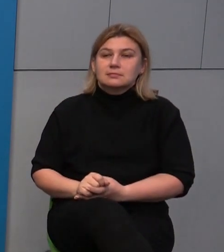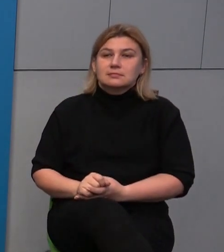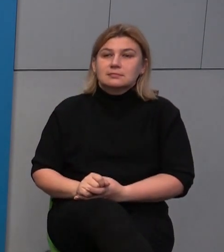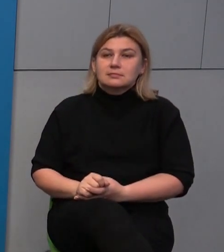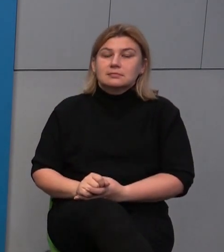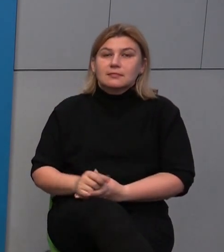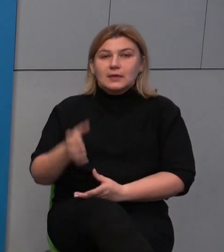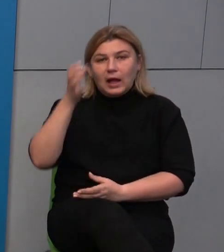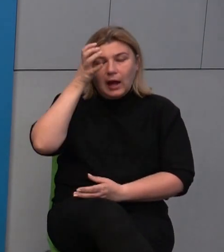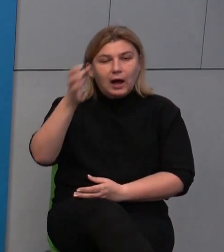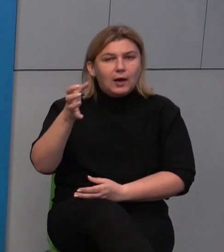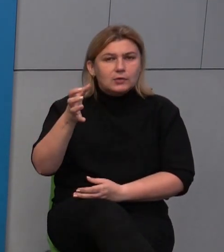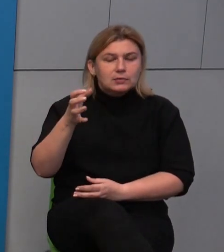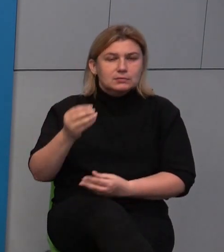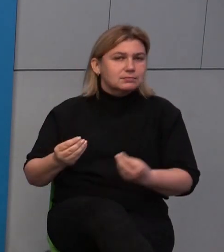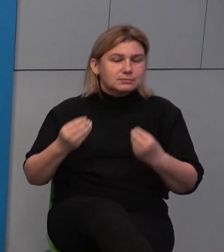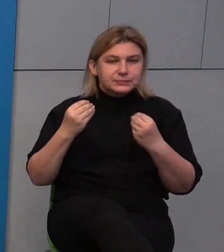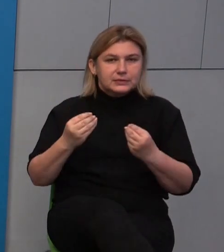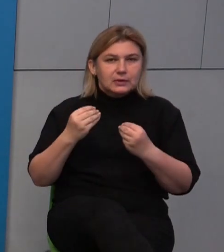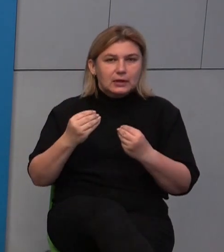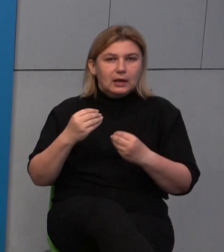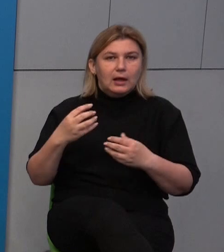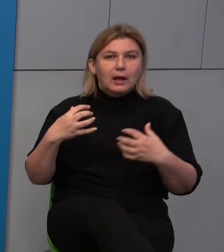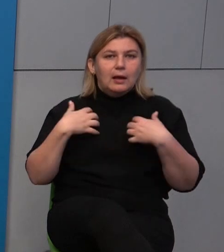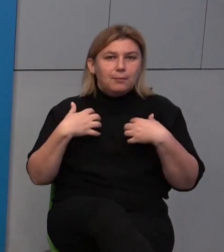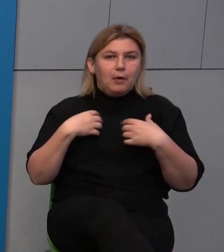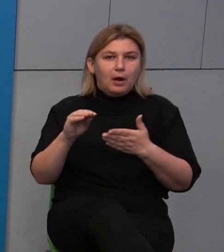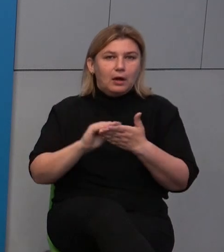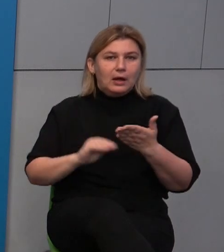Autorka znakomitej biografii Stanisława Lema.